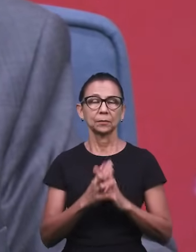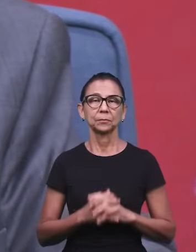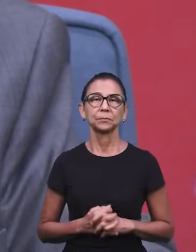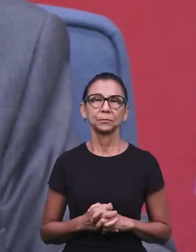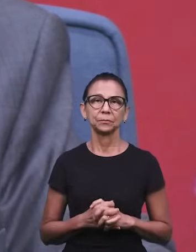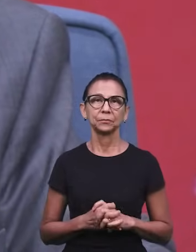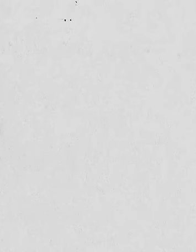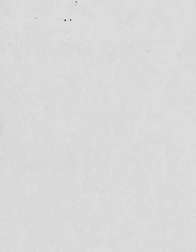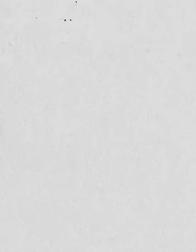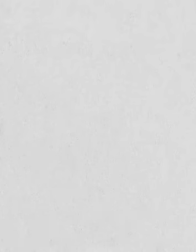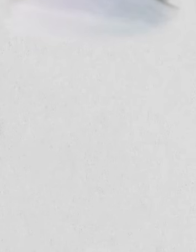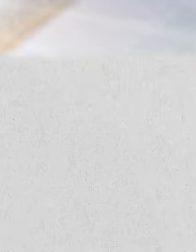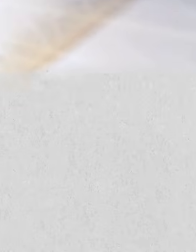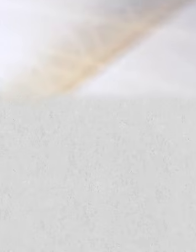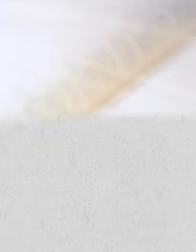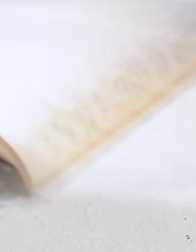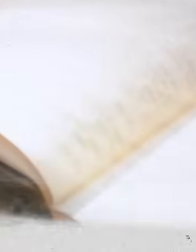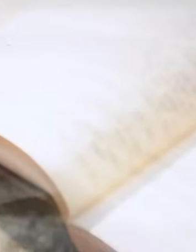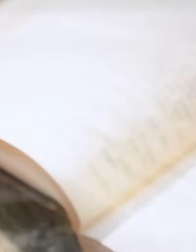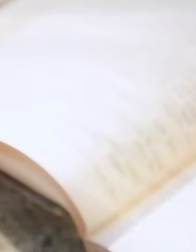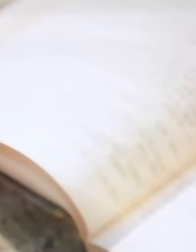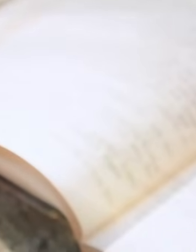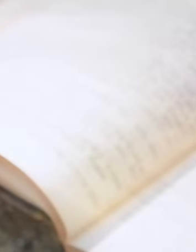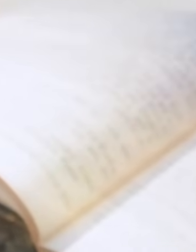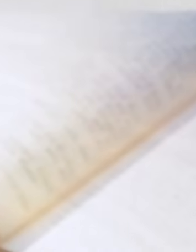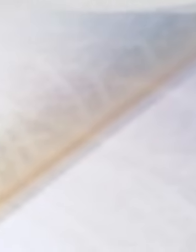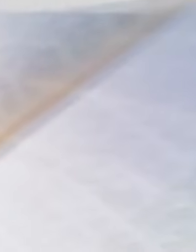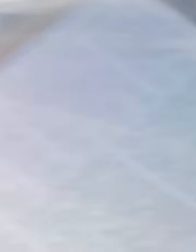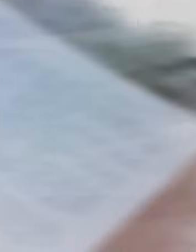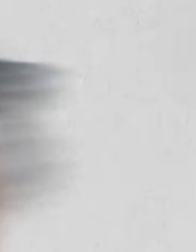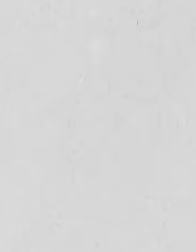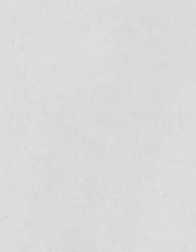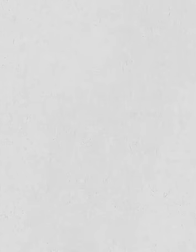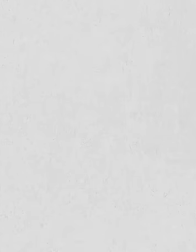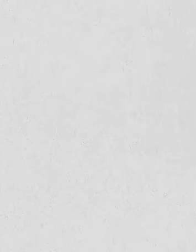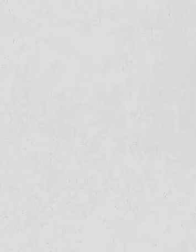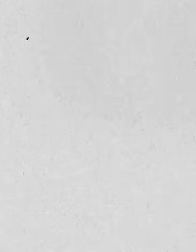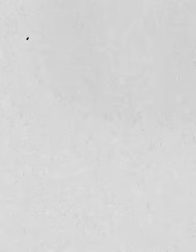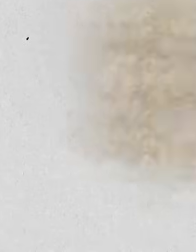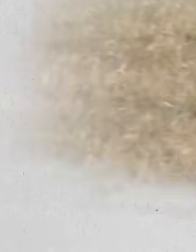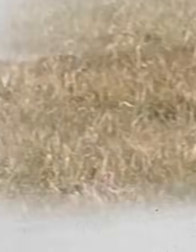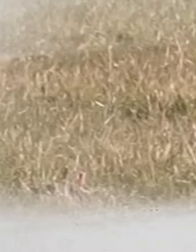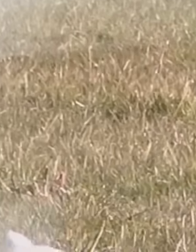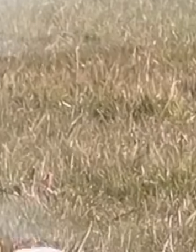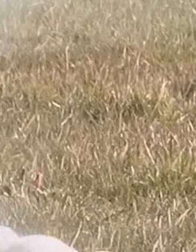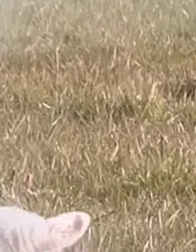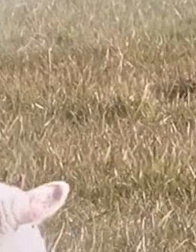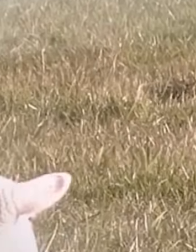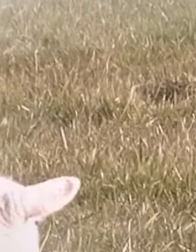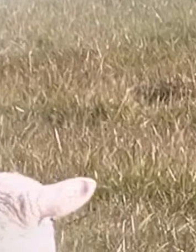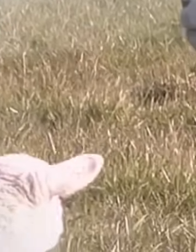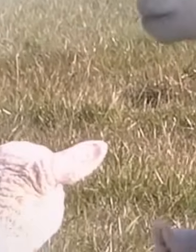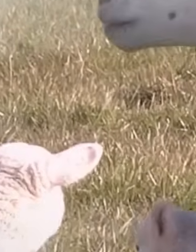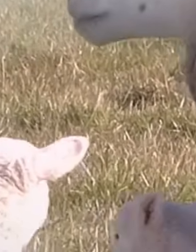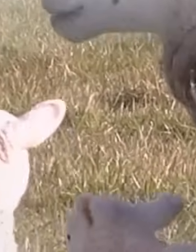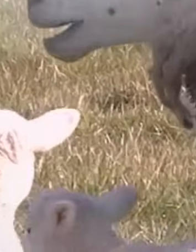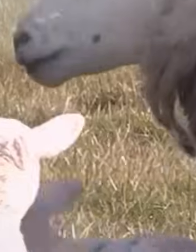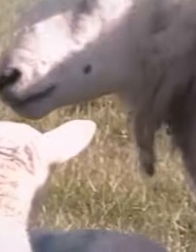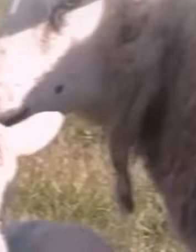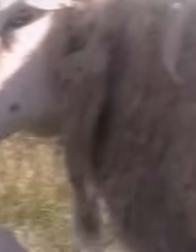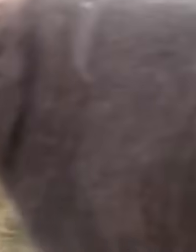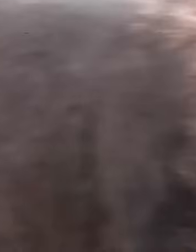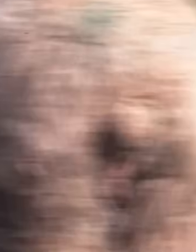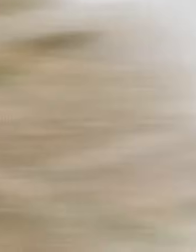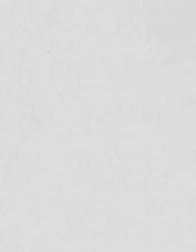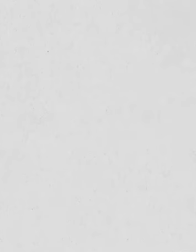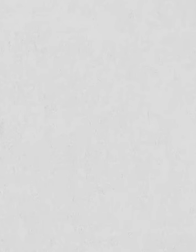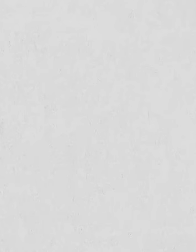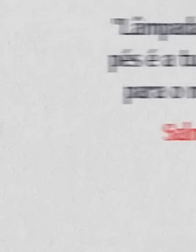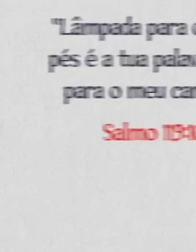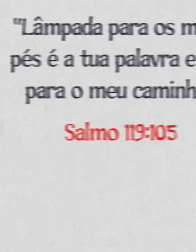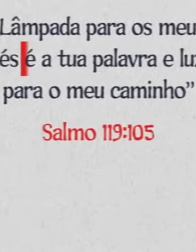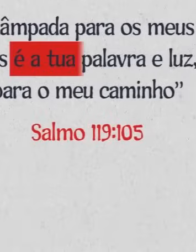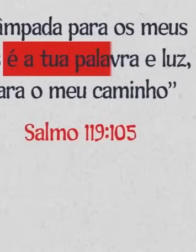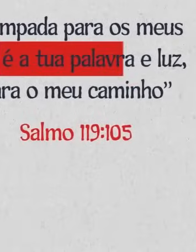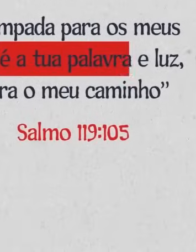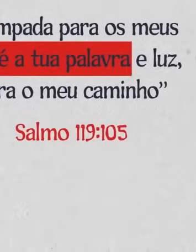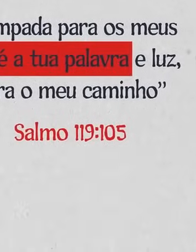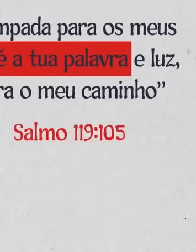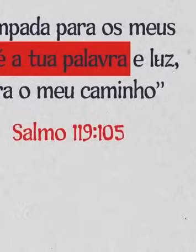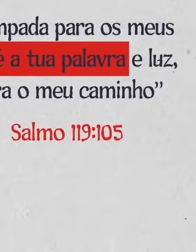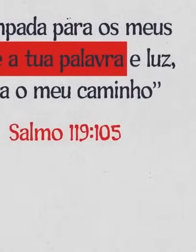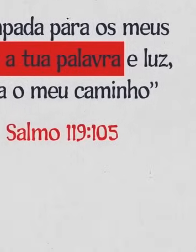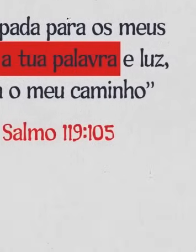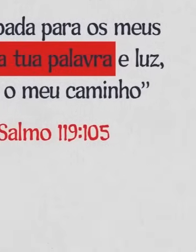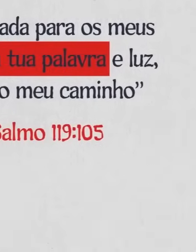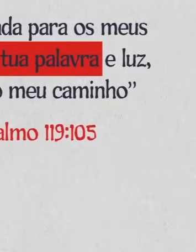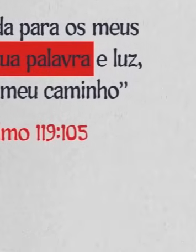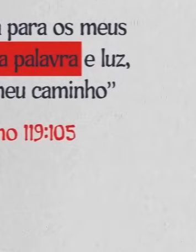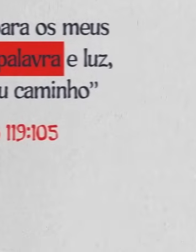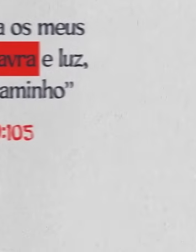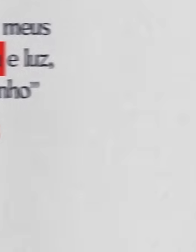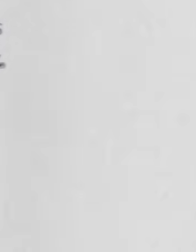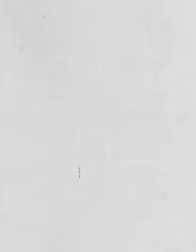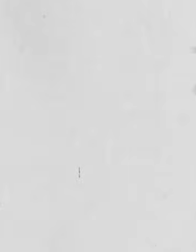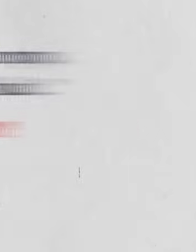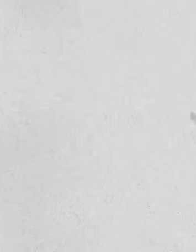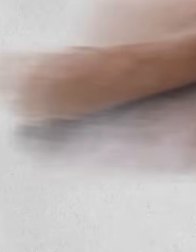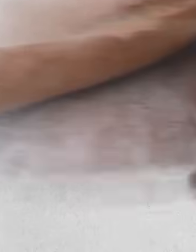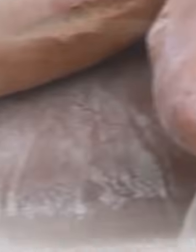[Música] vinheta